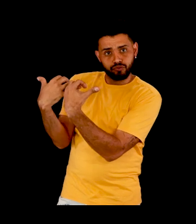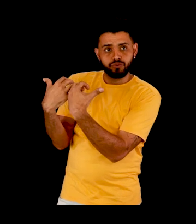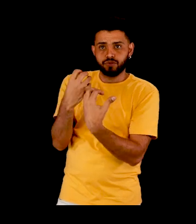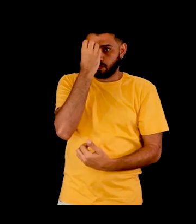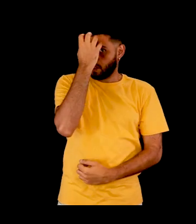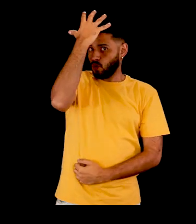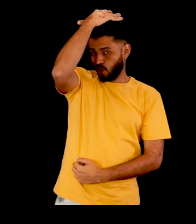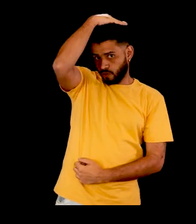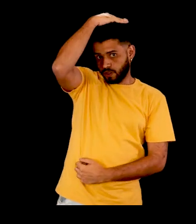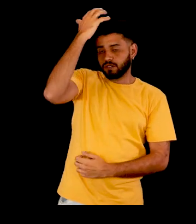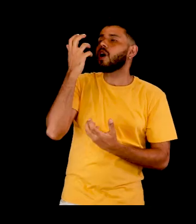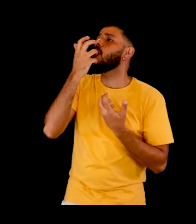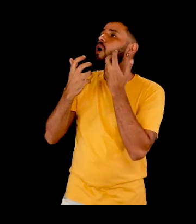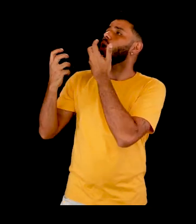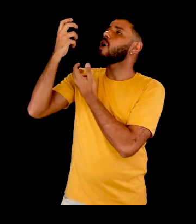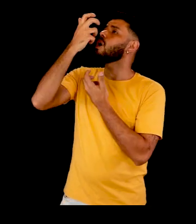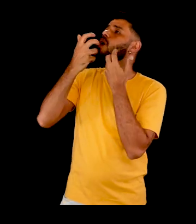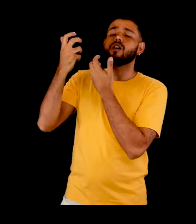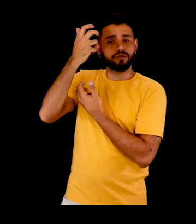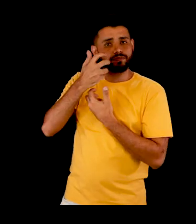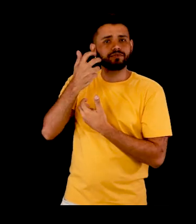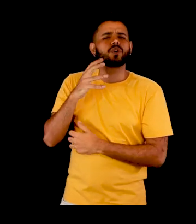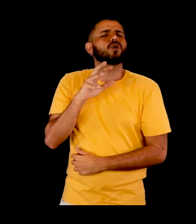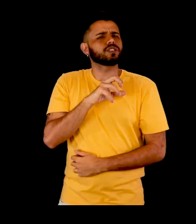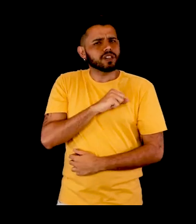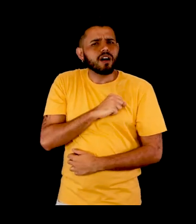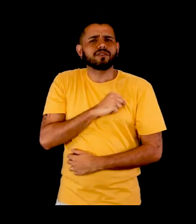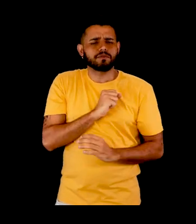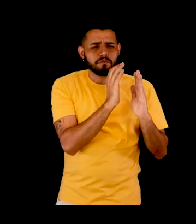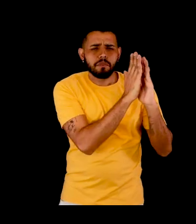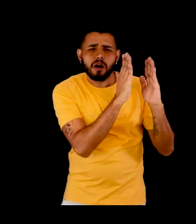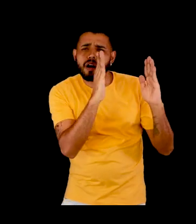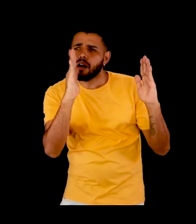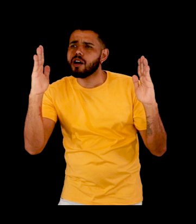e gostava de ópera. Ele tinha a paciência de ouvir a ópera inteirinha.